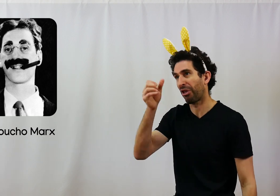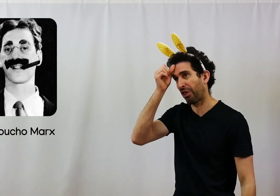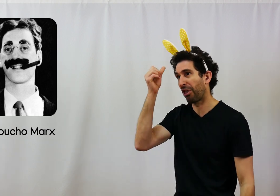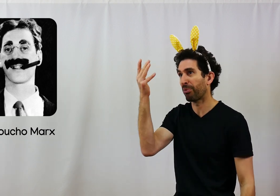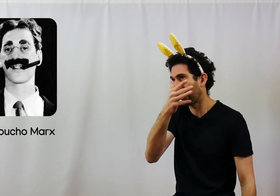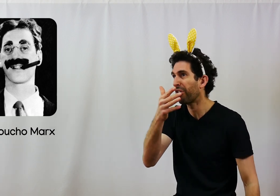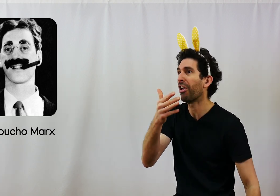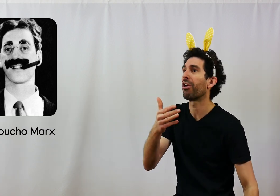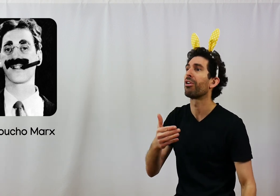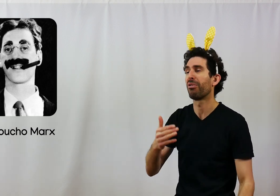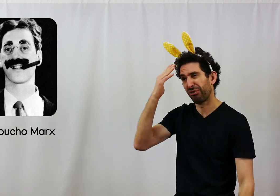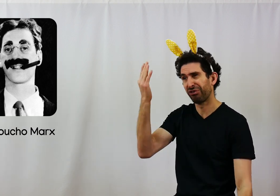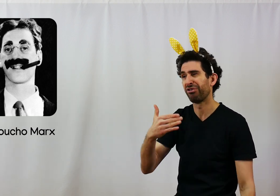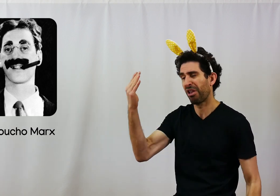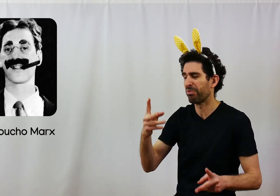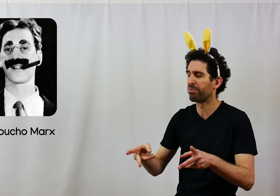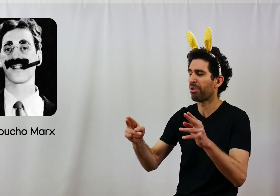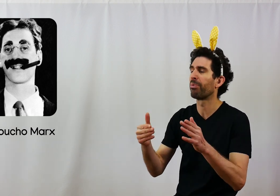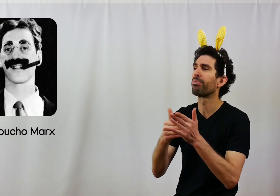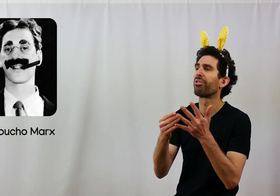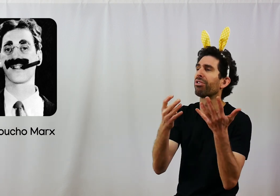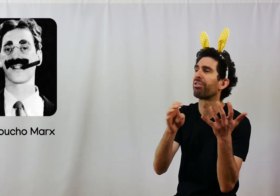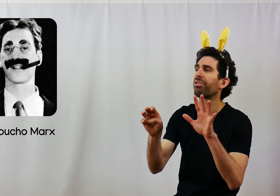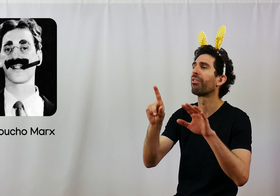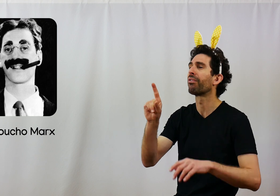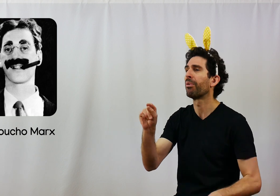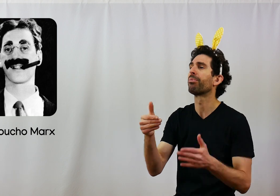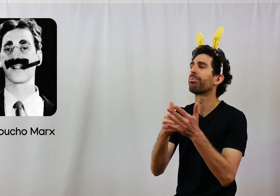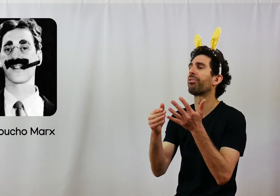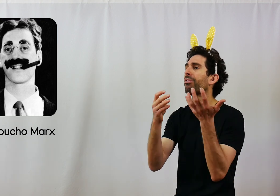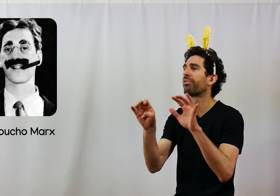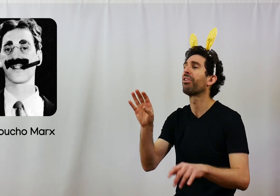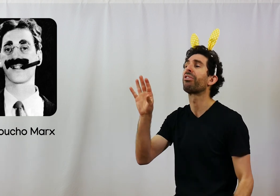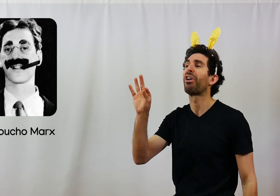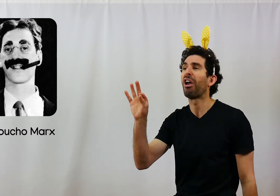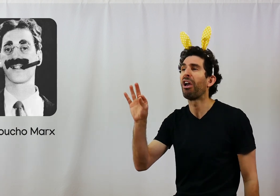et humoriste américain des années 1920-1950.